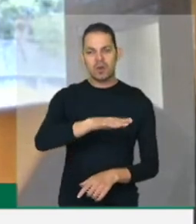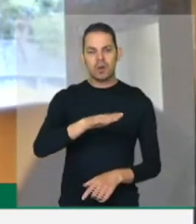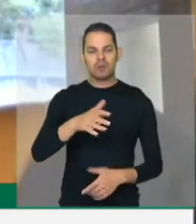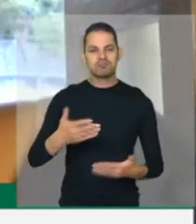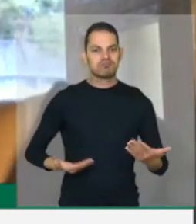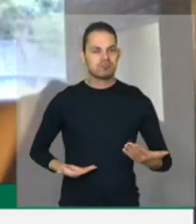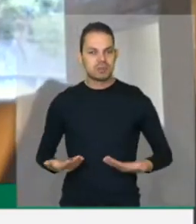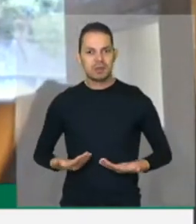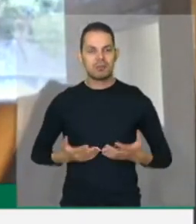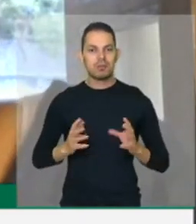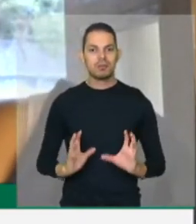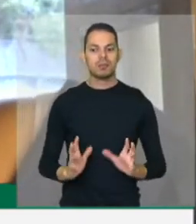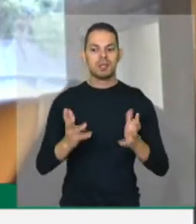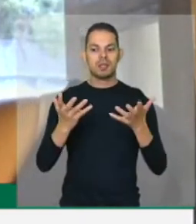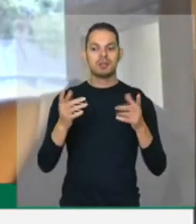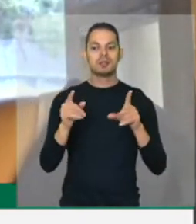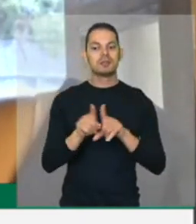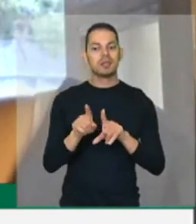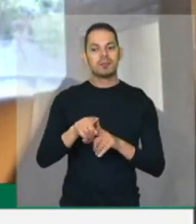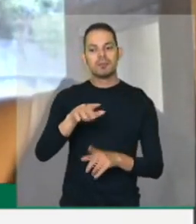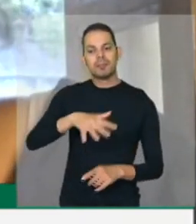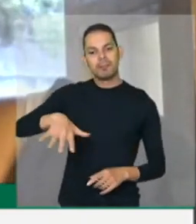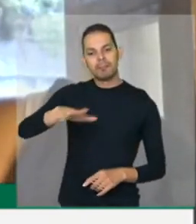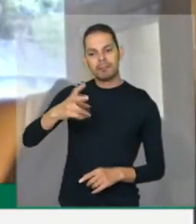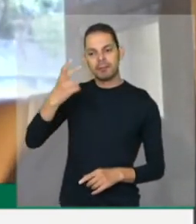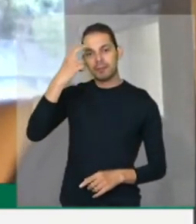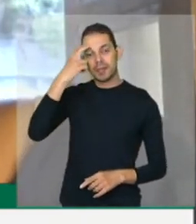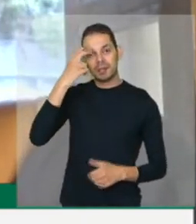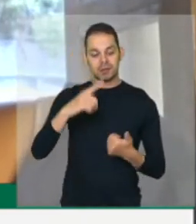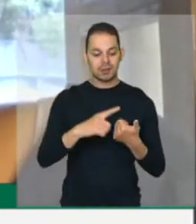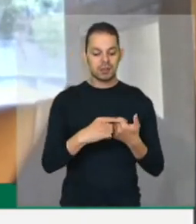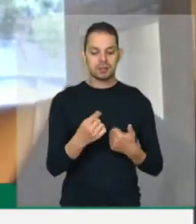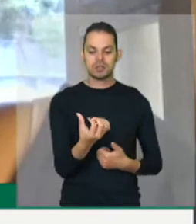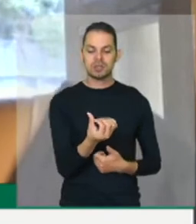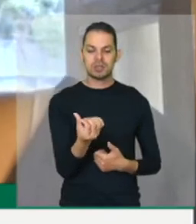DERIVAÇÃO DO SEGMENTO CULTURAL. ENTÃO ASSIM, O ART. 6 ° DA PROPOSTA DA CÂMARA QUE FOI ENVIADA PARA O SENADO,